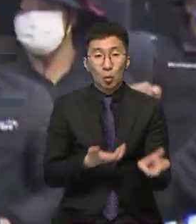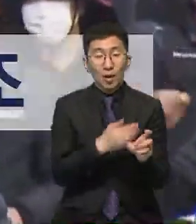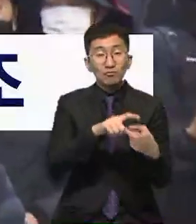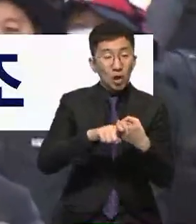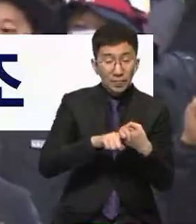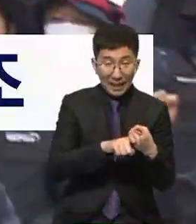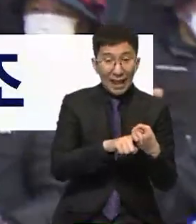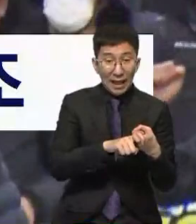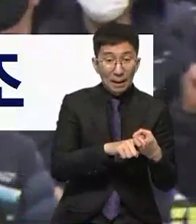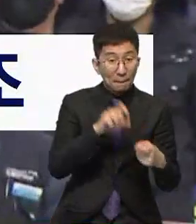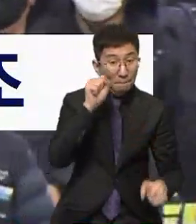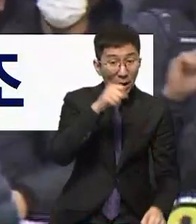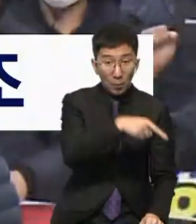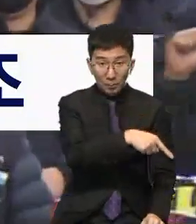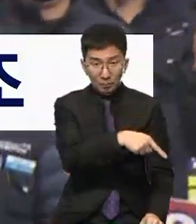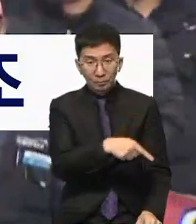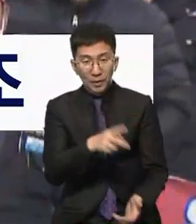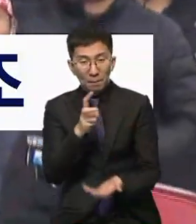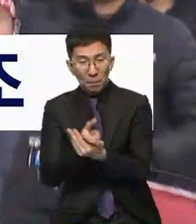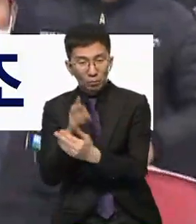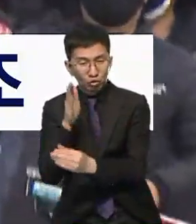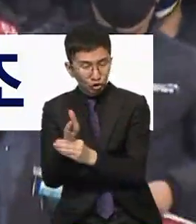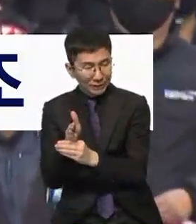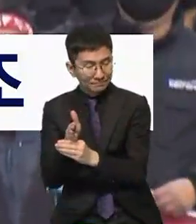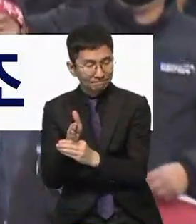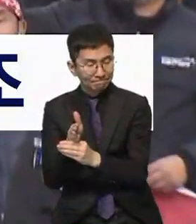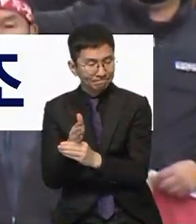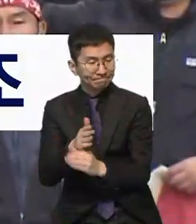(기자) 화물연대 파업과 관련해서는